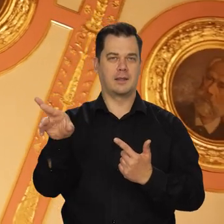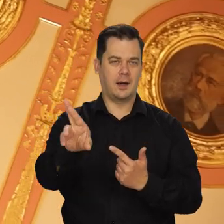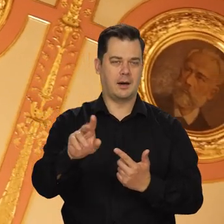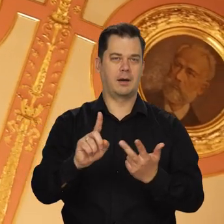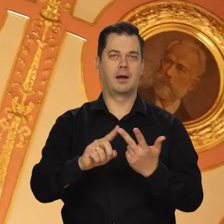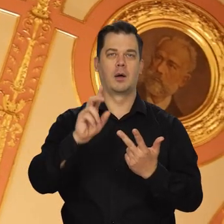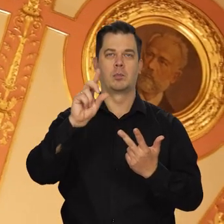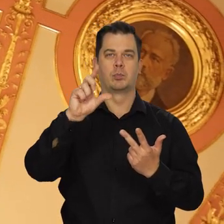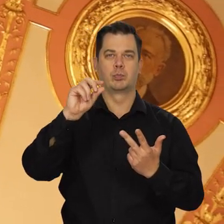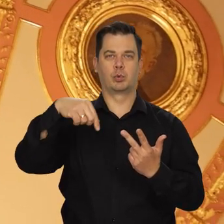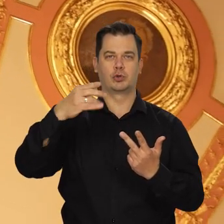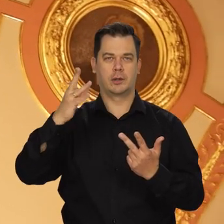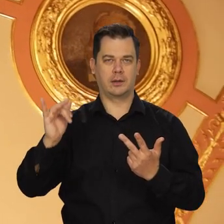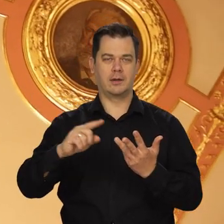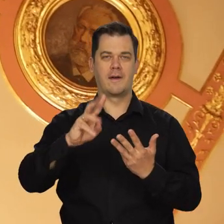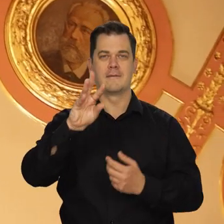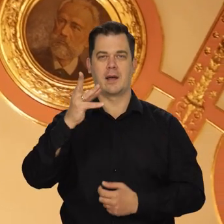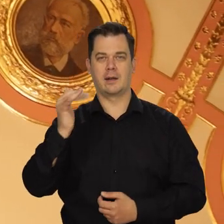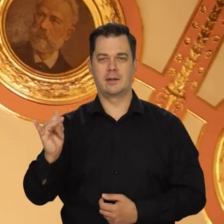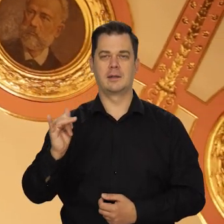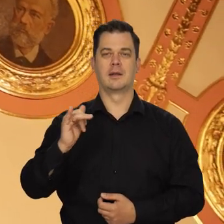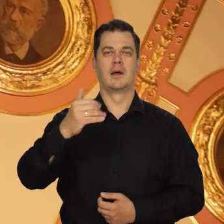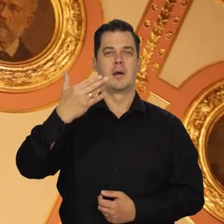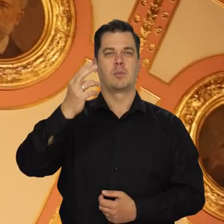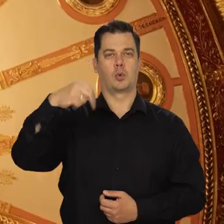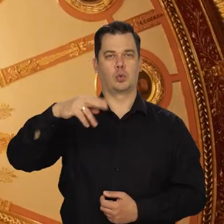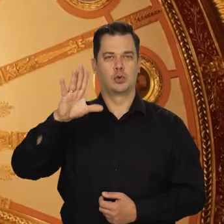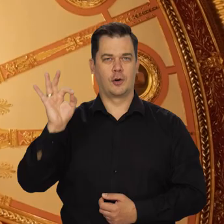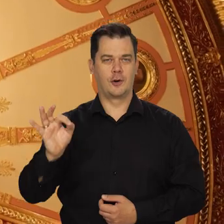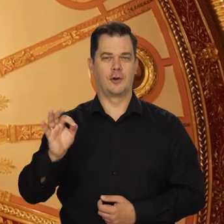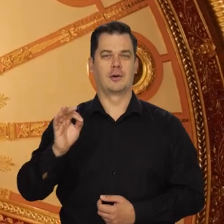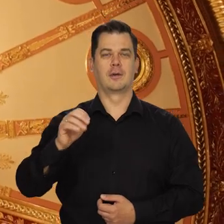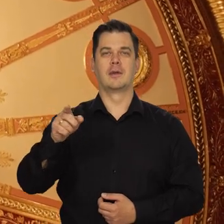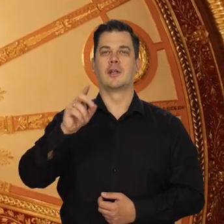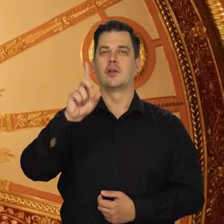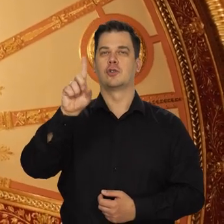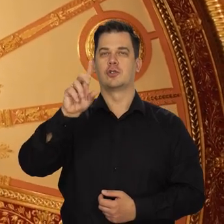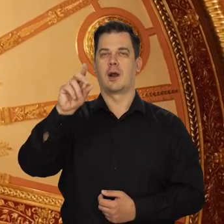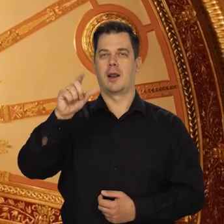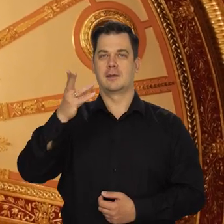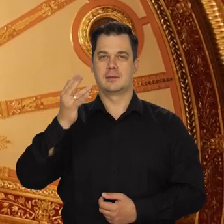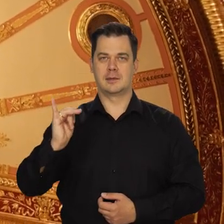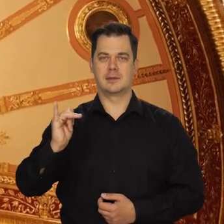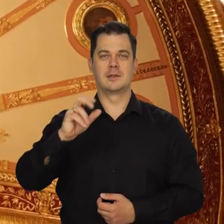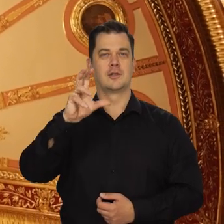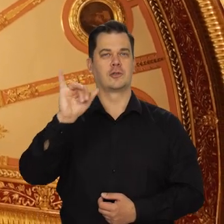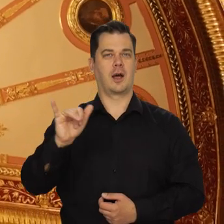Puccini, Werdi, Stanisław Moniuszko, Władysław Żeleński, Piotr Czajkowski,